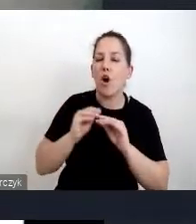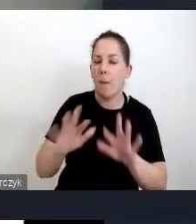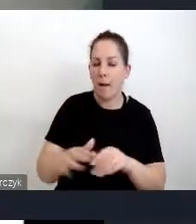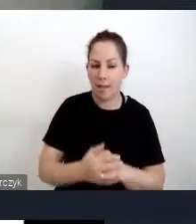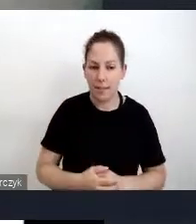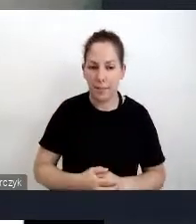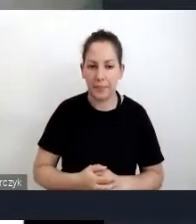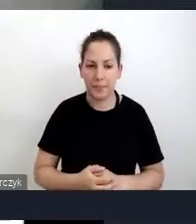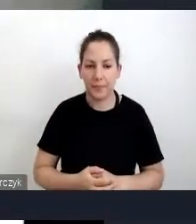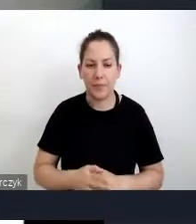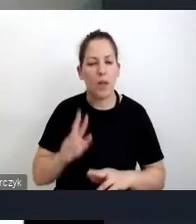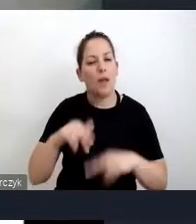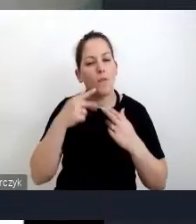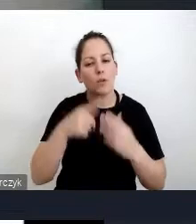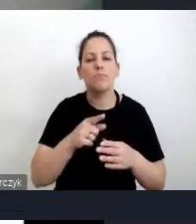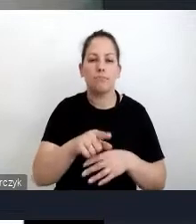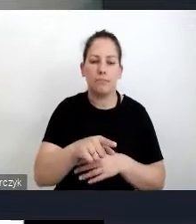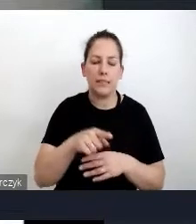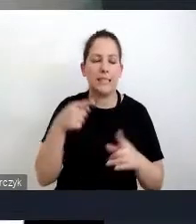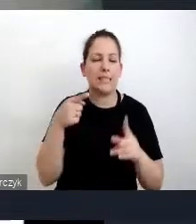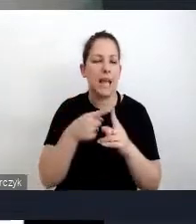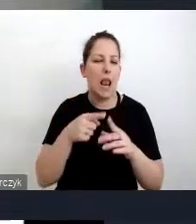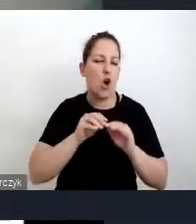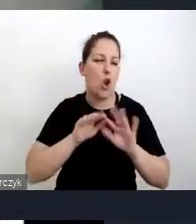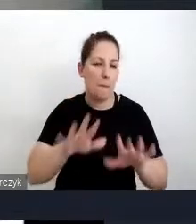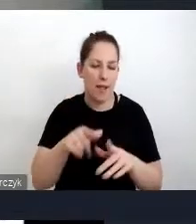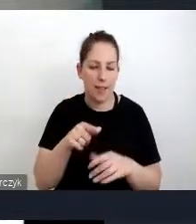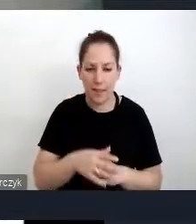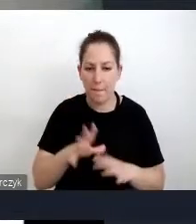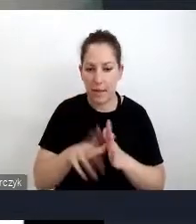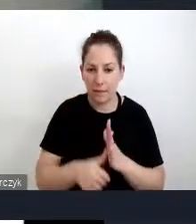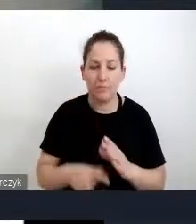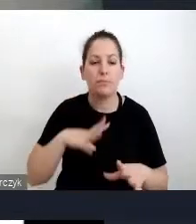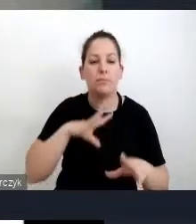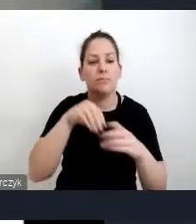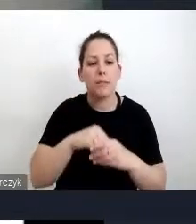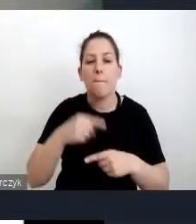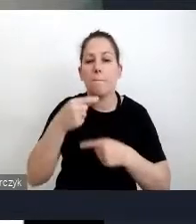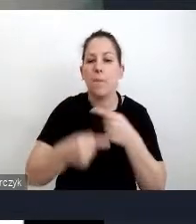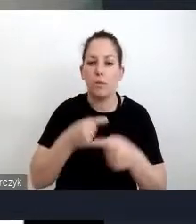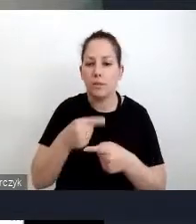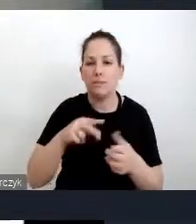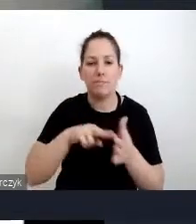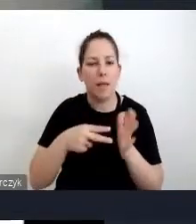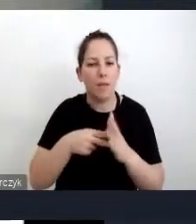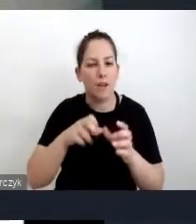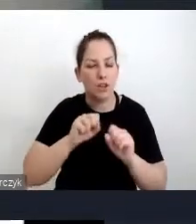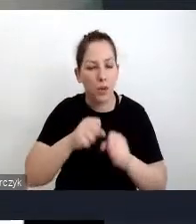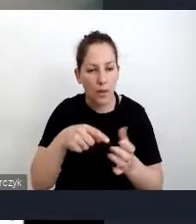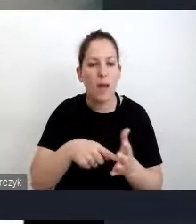Wróćmy do Globalnych Celów dla Miast. Angażujemy się w proces planowania działań składających się z pięciu kluczowych etapów,